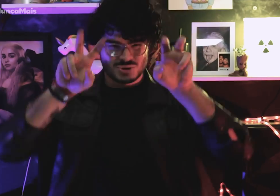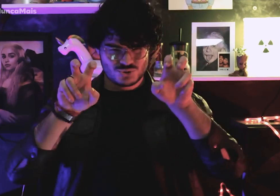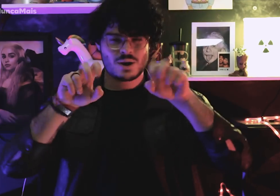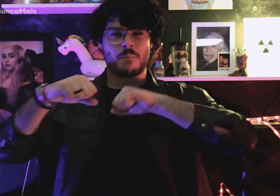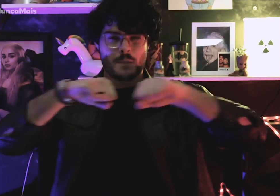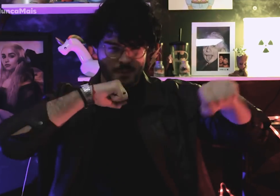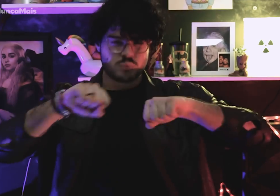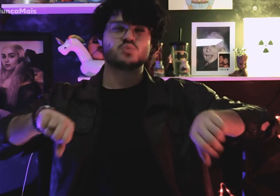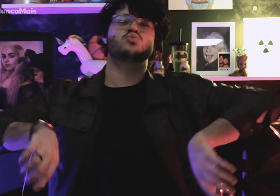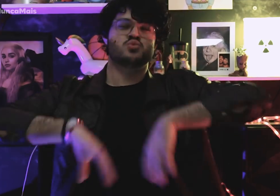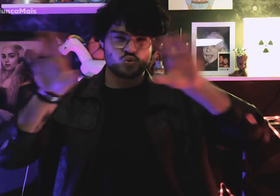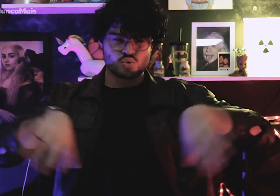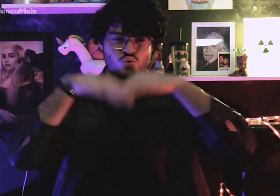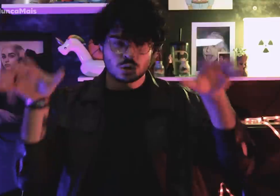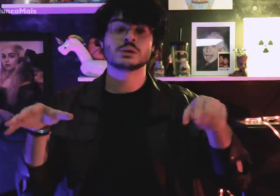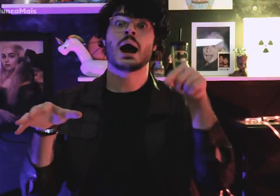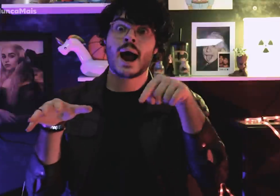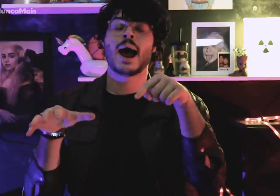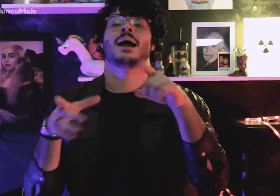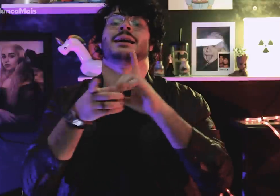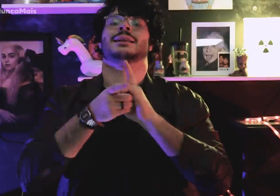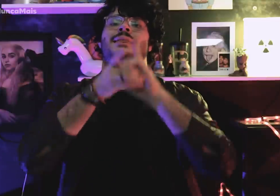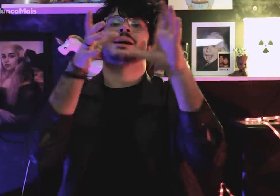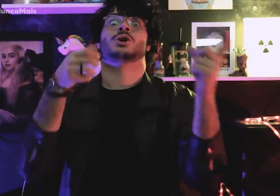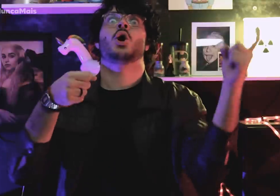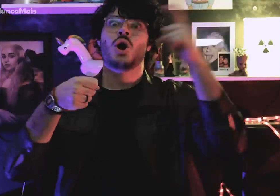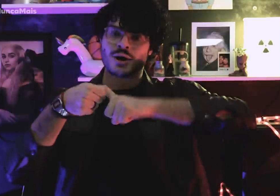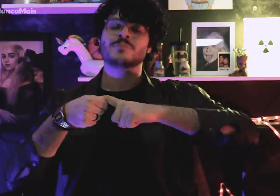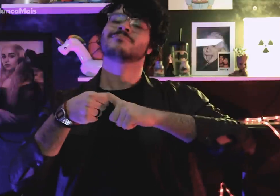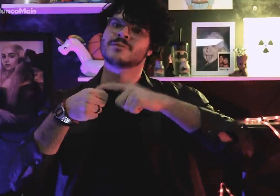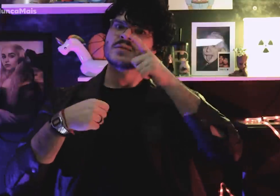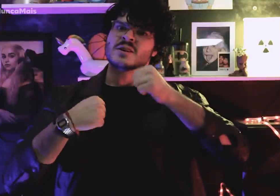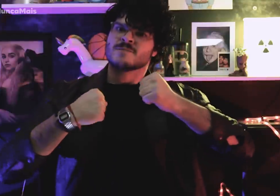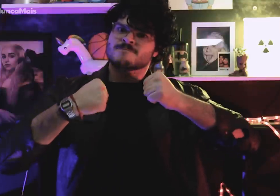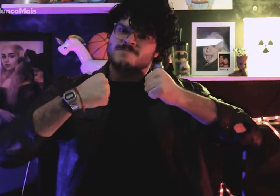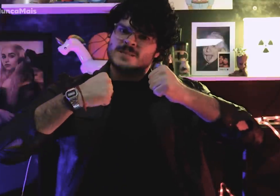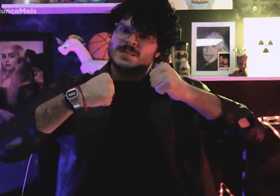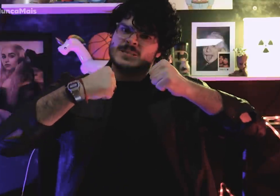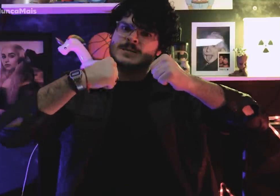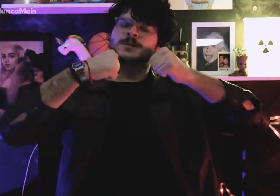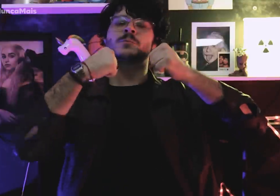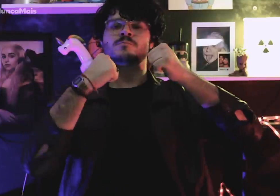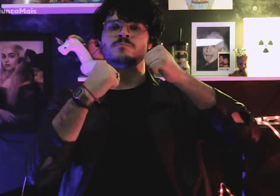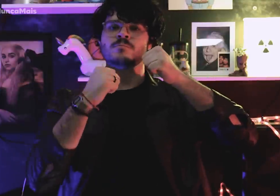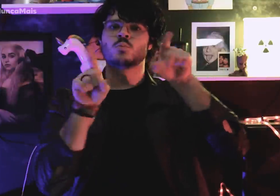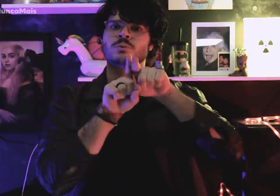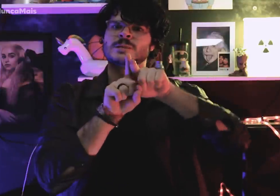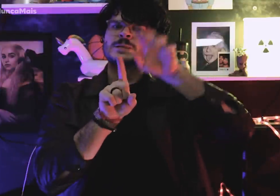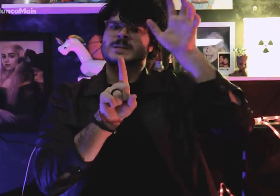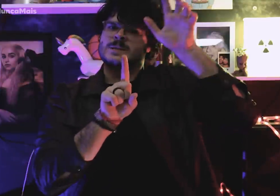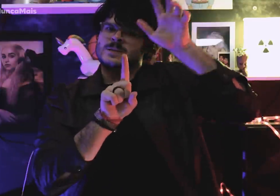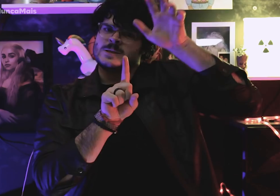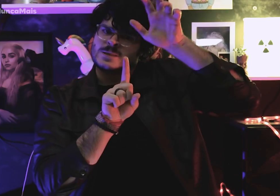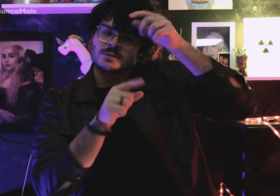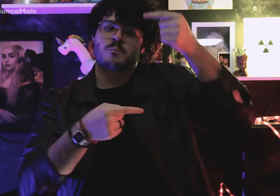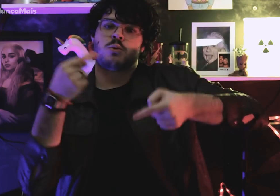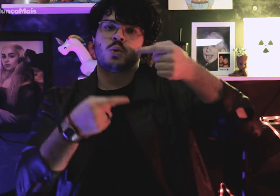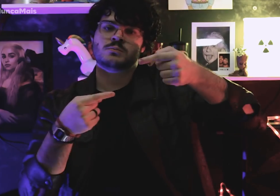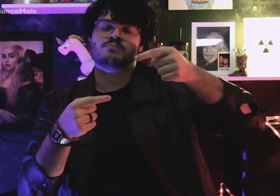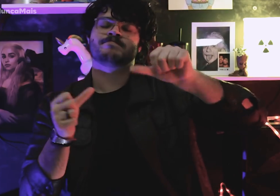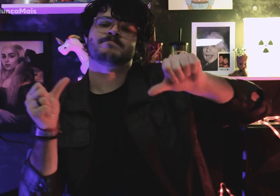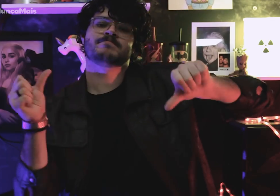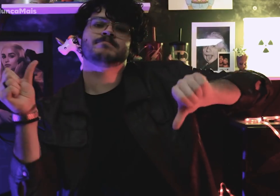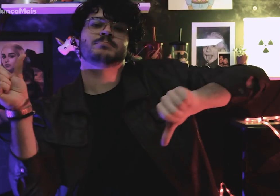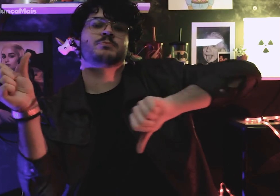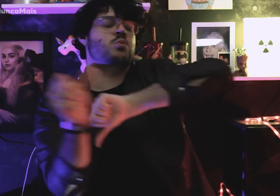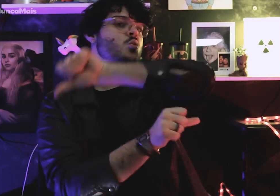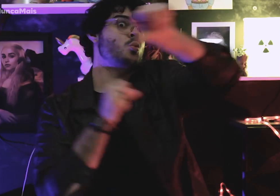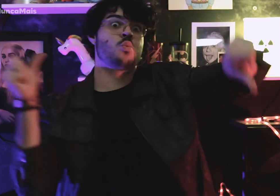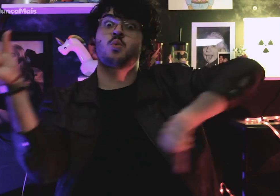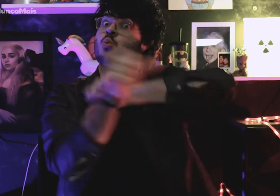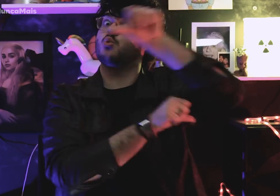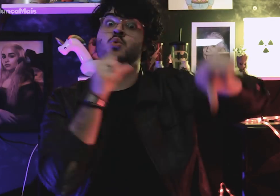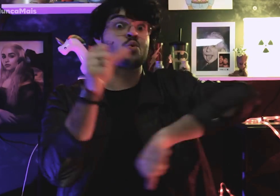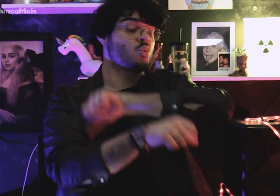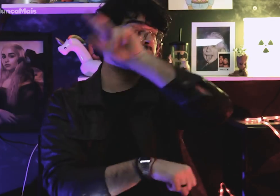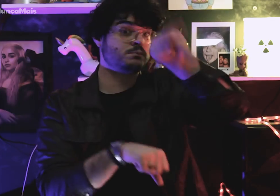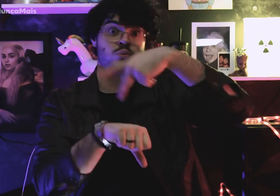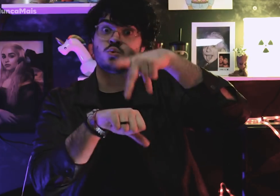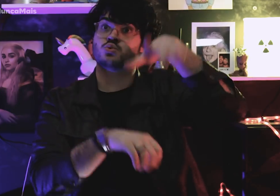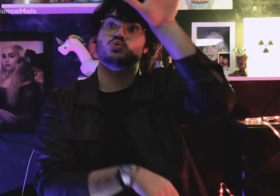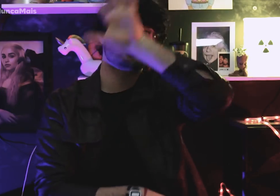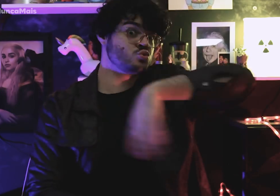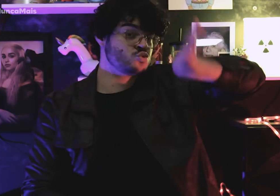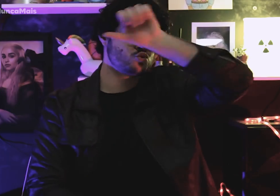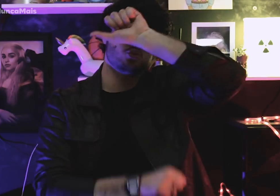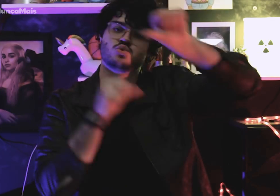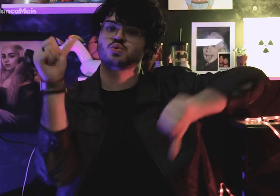e com base na redemocratização juntou forças que influenciaram diretamente as mudanças política.